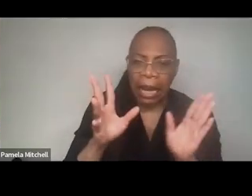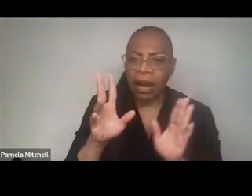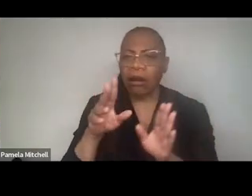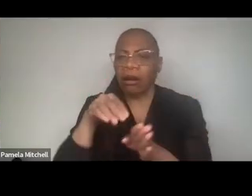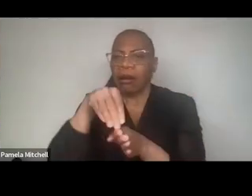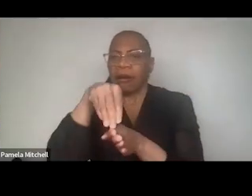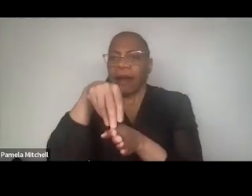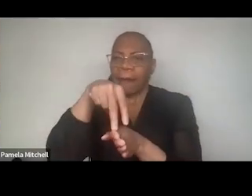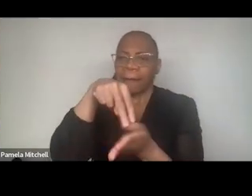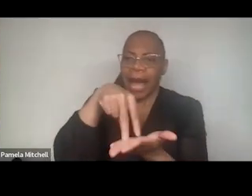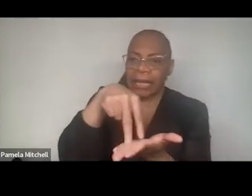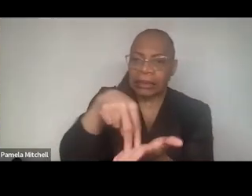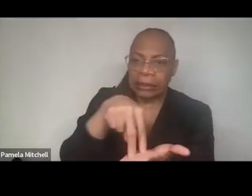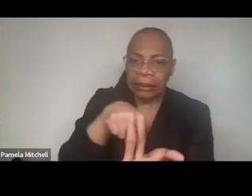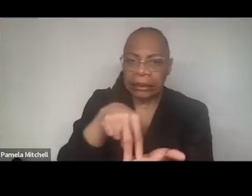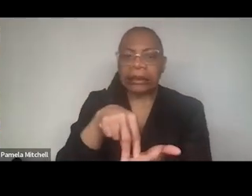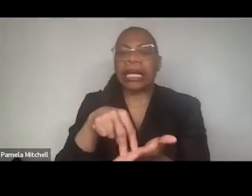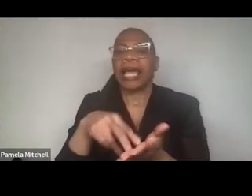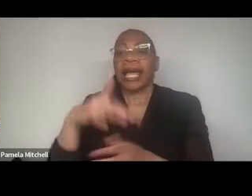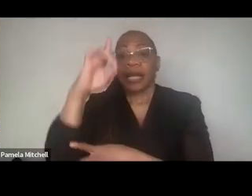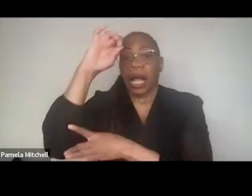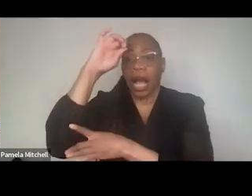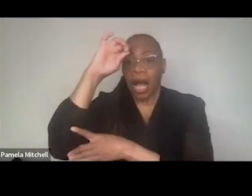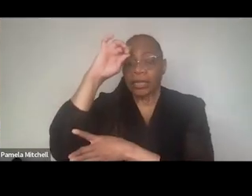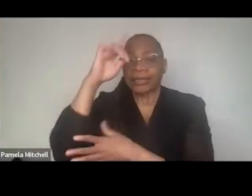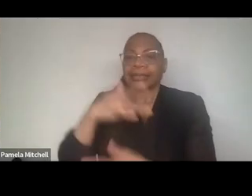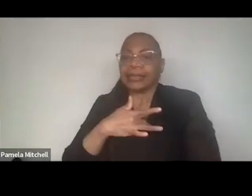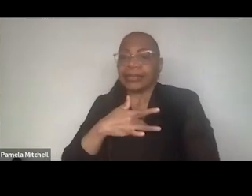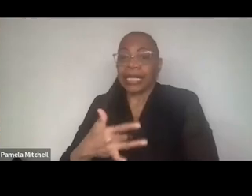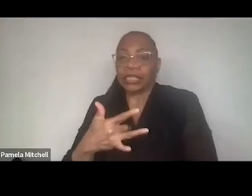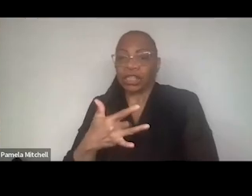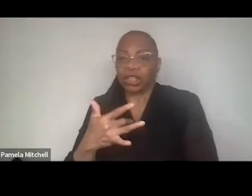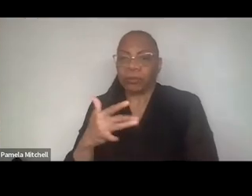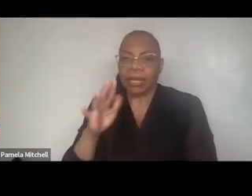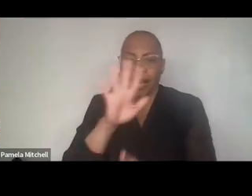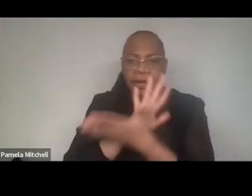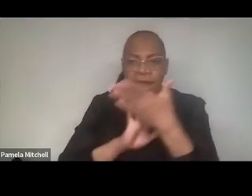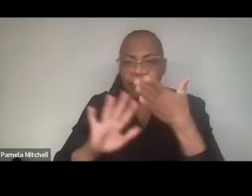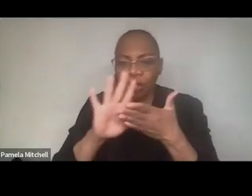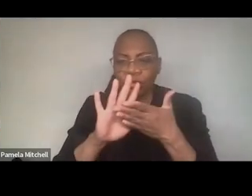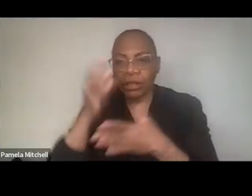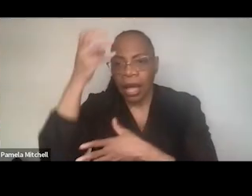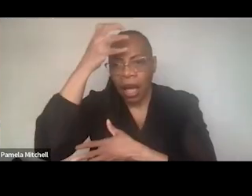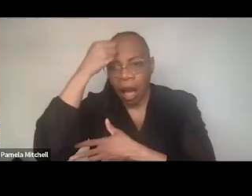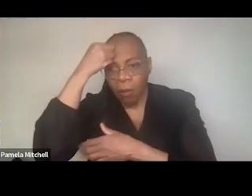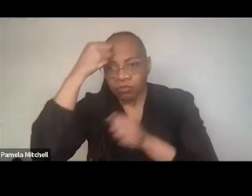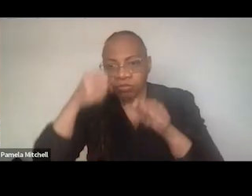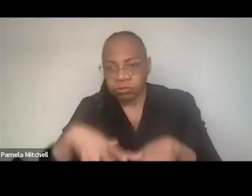Y, en términos cognitivos, a menudo hay confusión, pérdida de memoria, dificultades para comunicarse,